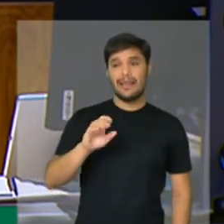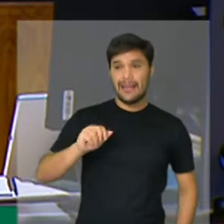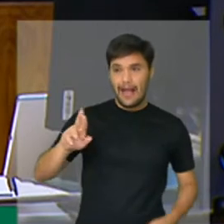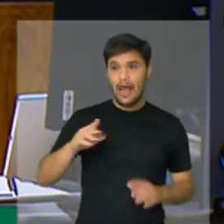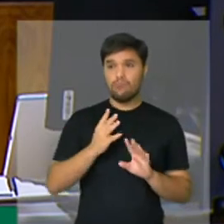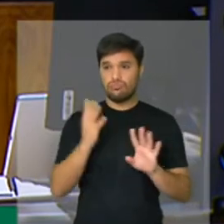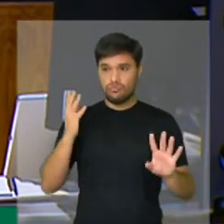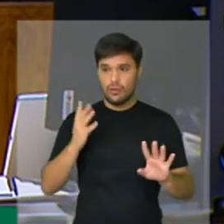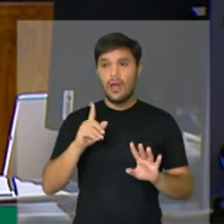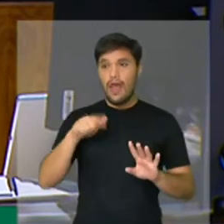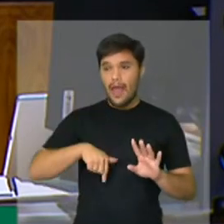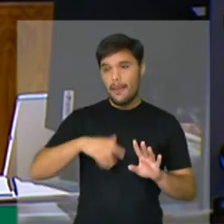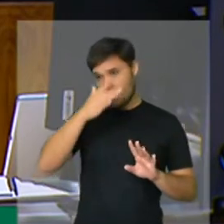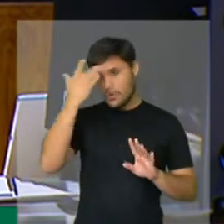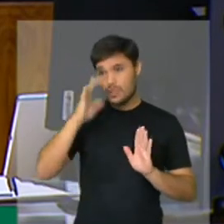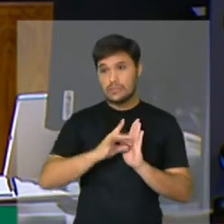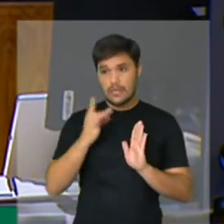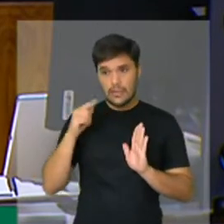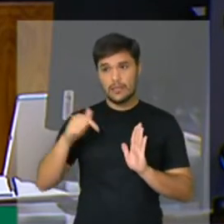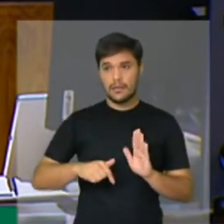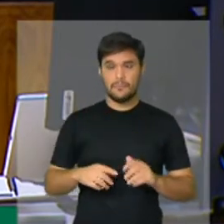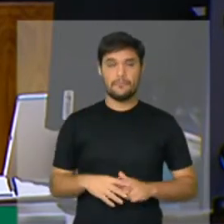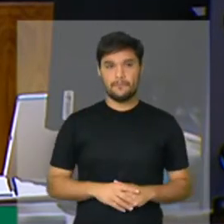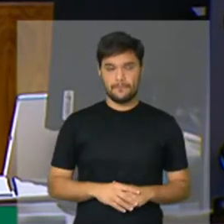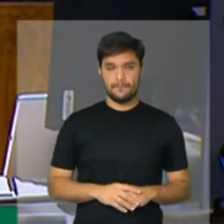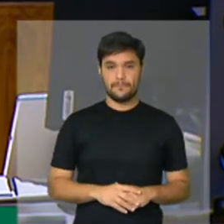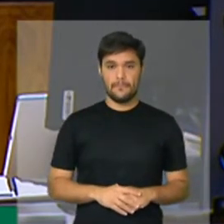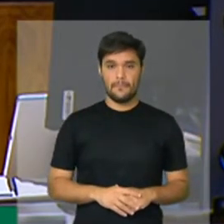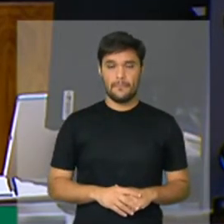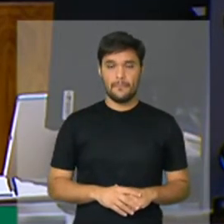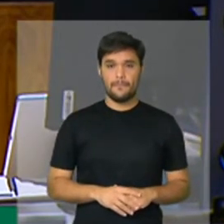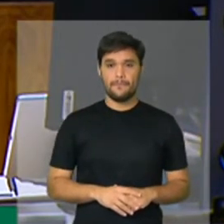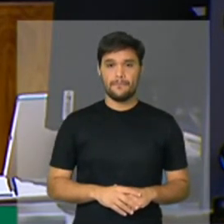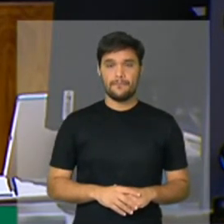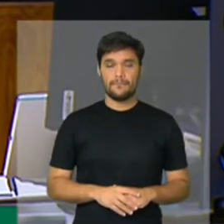DEPUTADO BOHN GASS. DEPUTADO QUEM ESTÁ INSCRITO É O DEPUTADO BOHN GASS. NA SEQUÊNCIA O DEPUTADO FELIPE